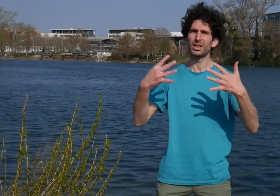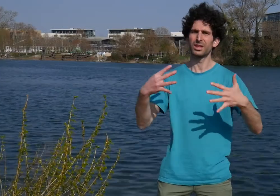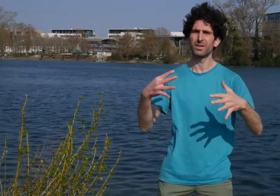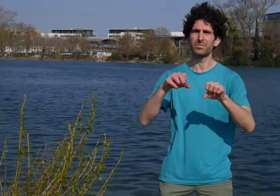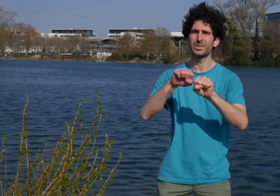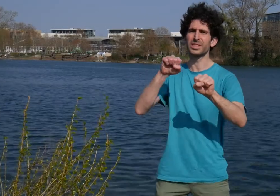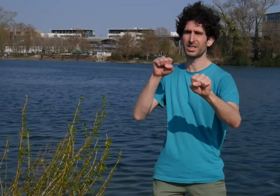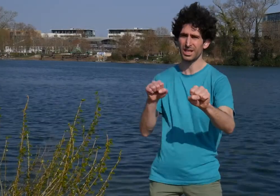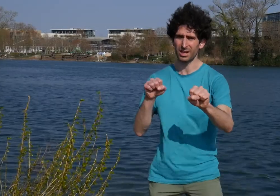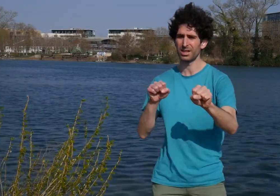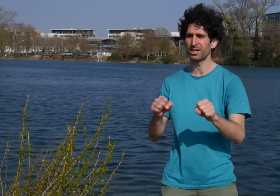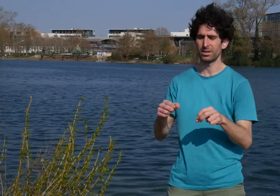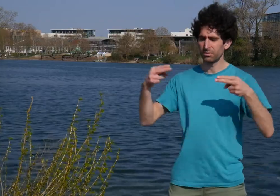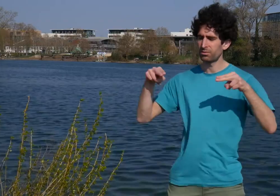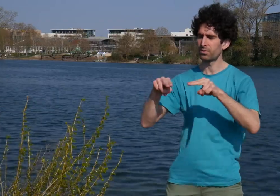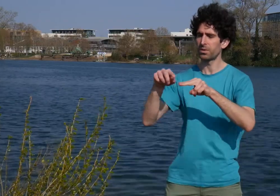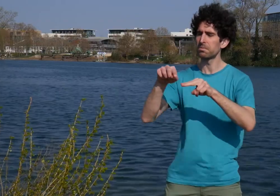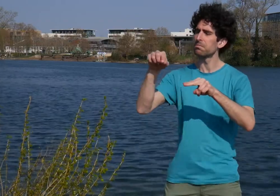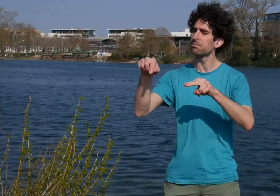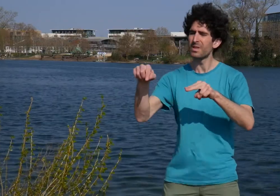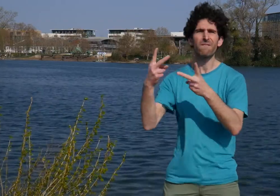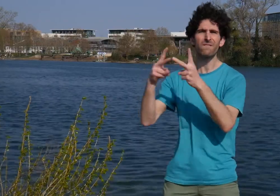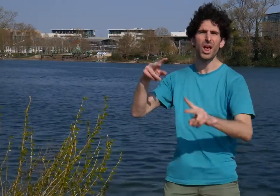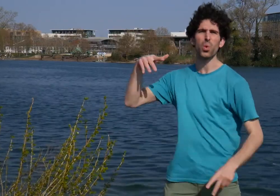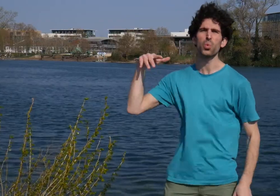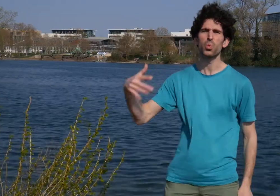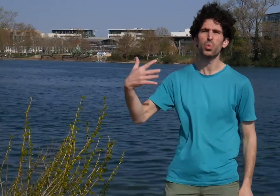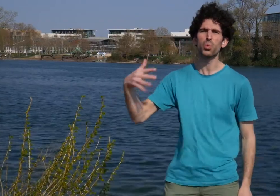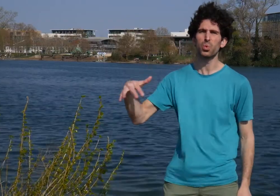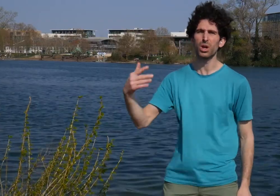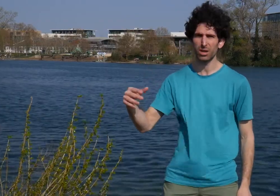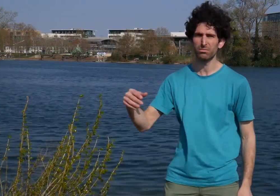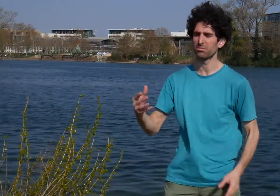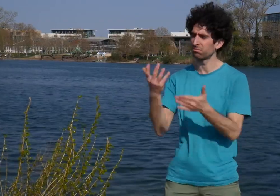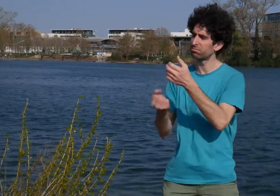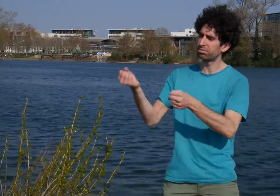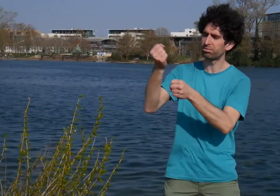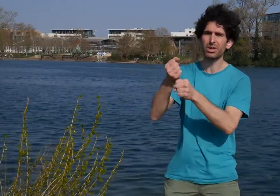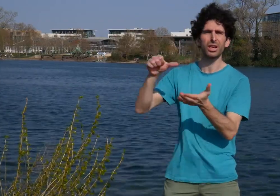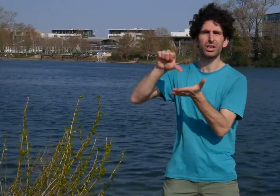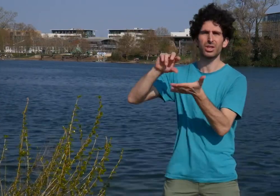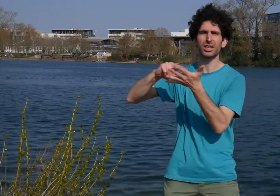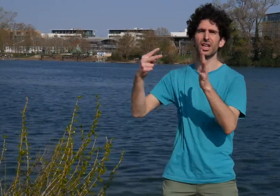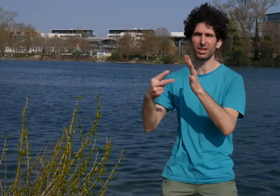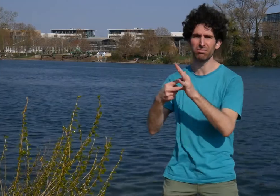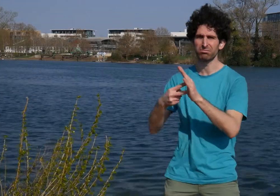Au 19ème siècle, en face de la confluence, à Oullins un technicentre fut créé.